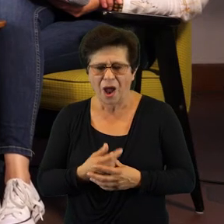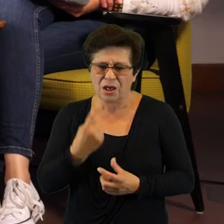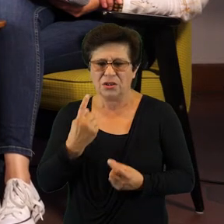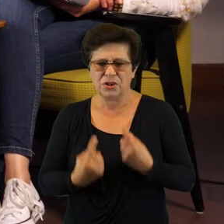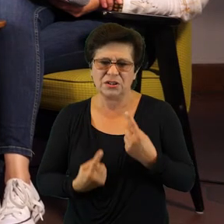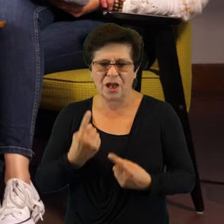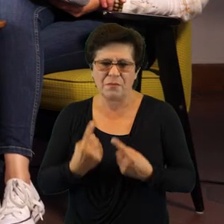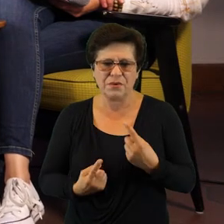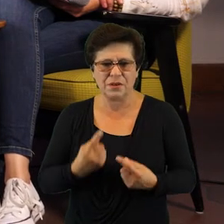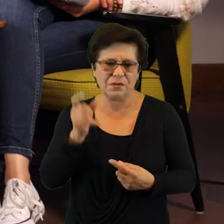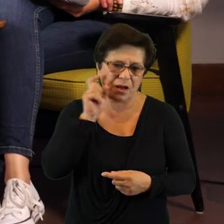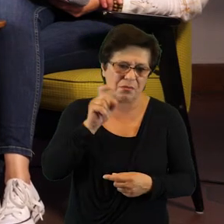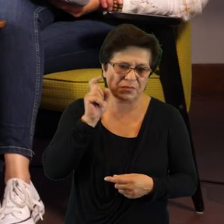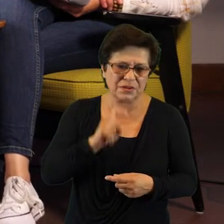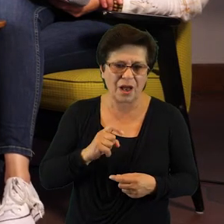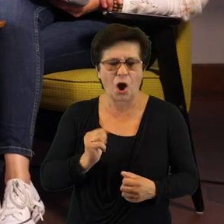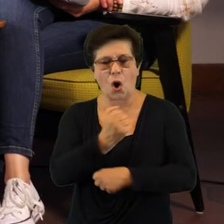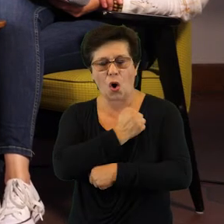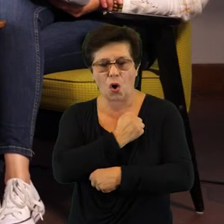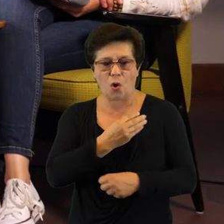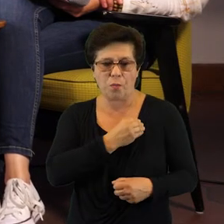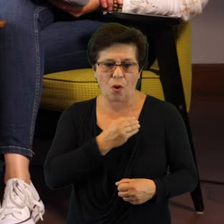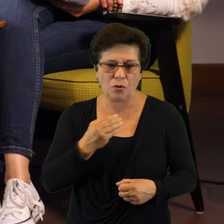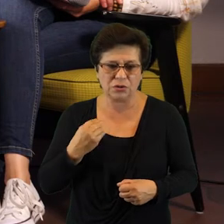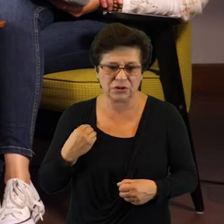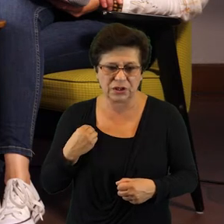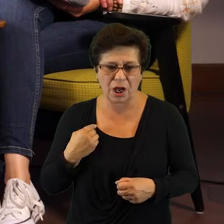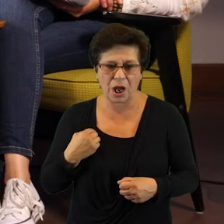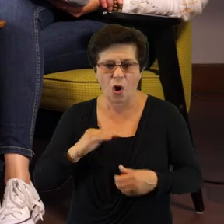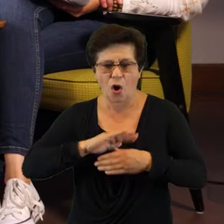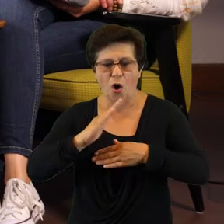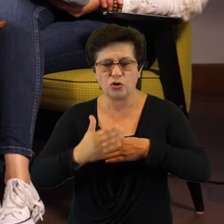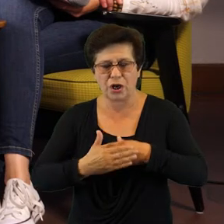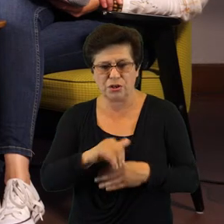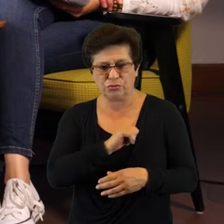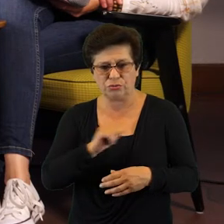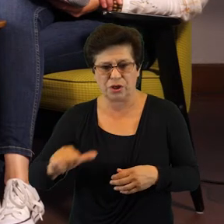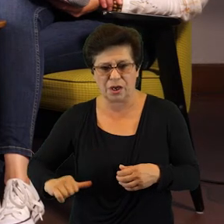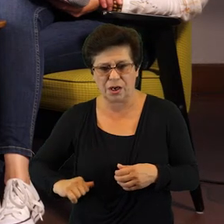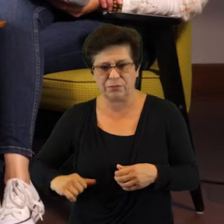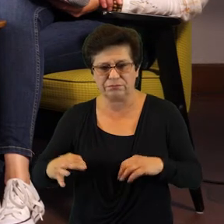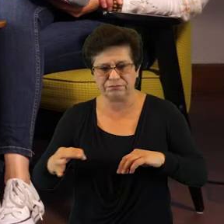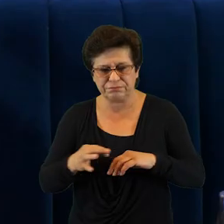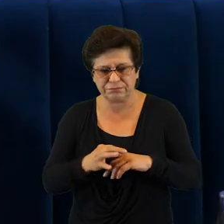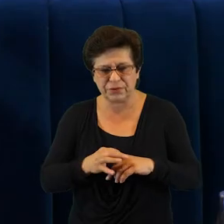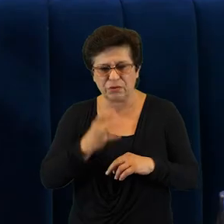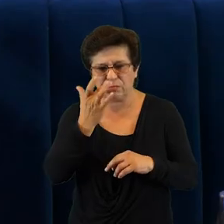Zafascynowany Polską, który ożenił się z arystokratką rosyjską